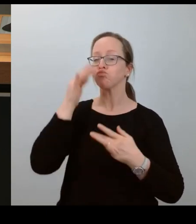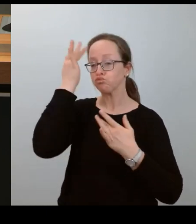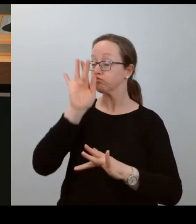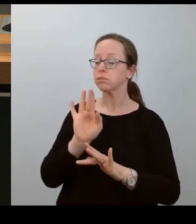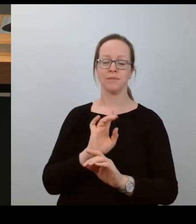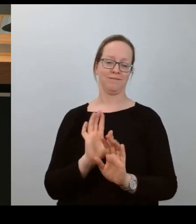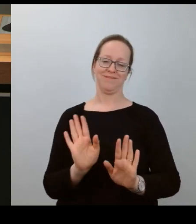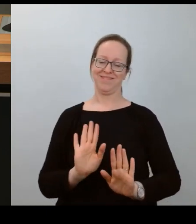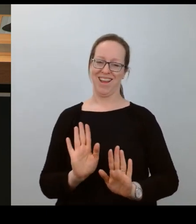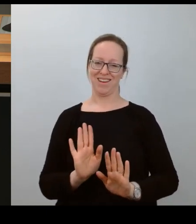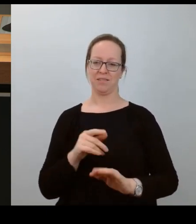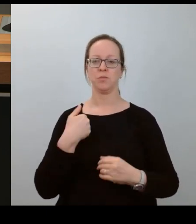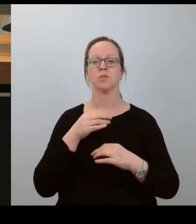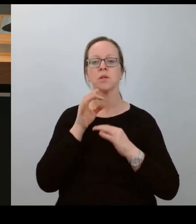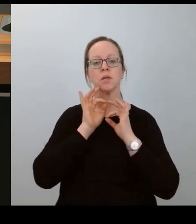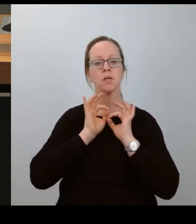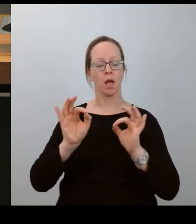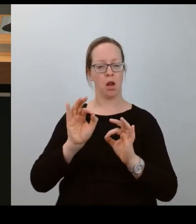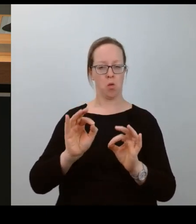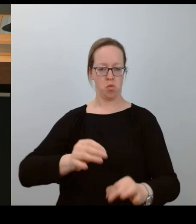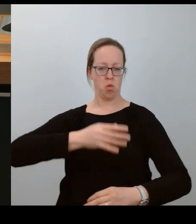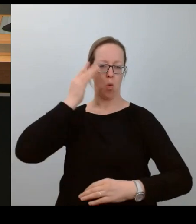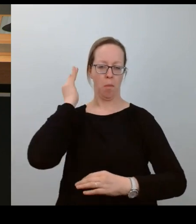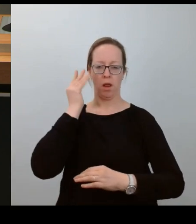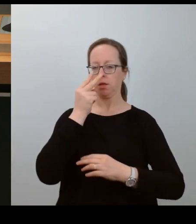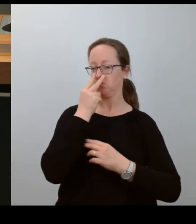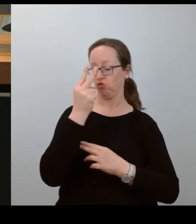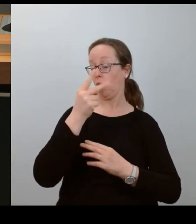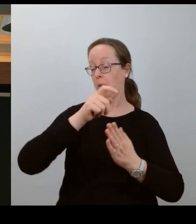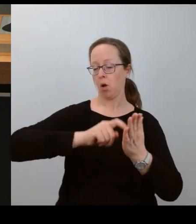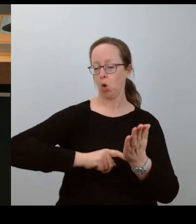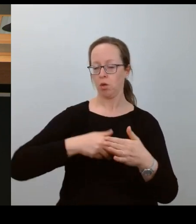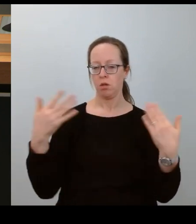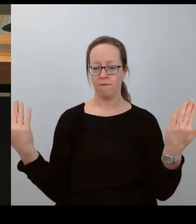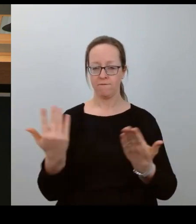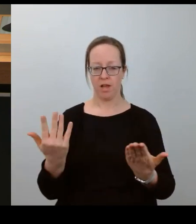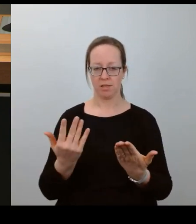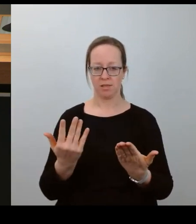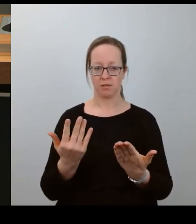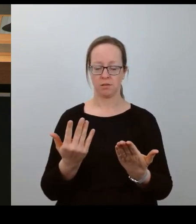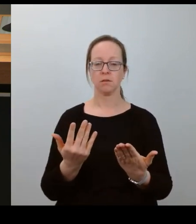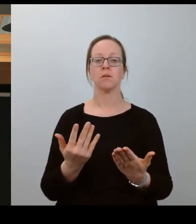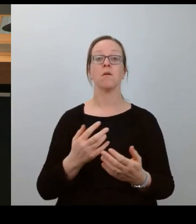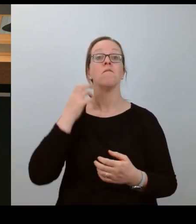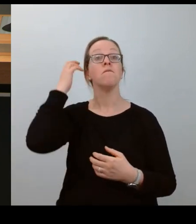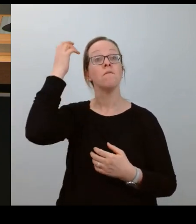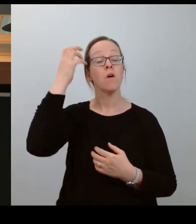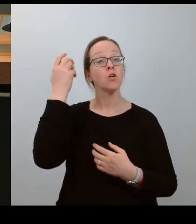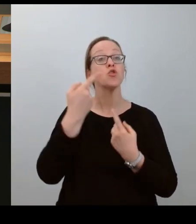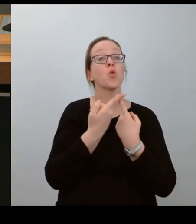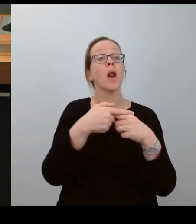Aber es darf keinen Freifahrtschein geben. Und ganz wichtig ist, die Stadtgesellschaft wartet darauf,